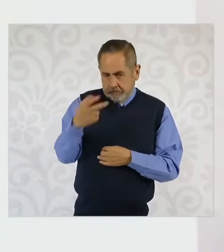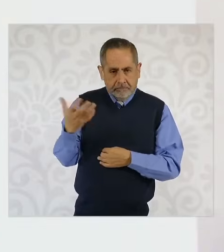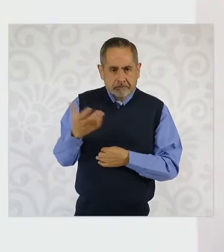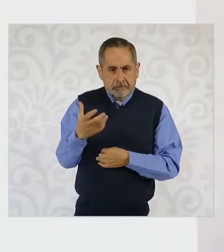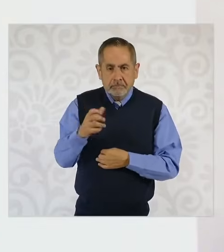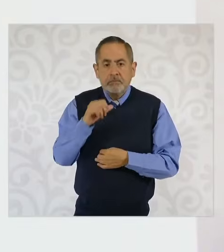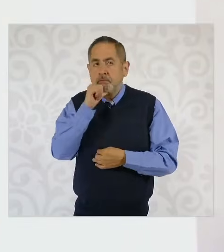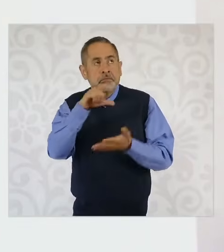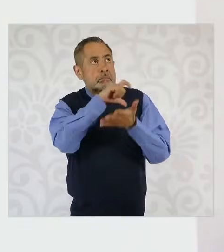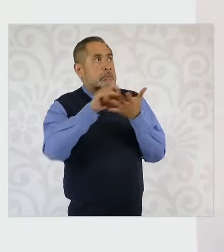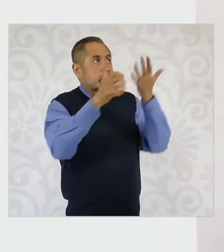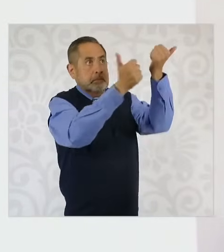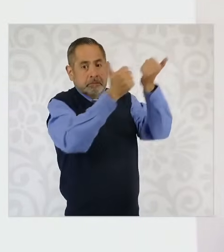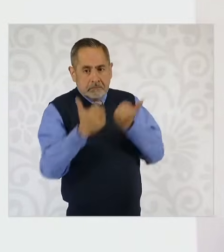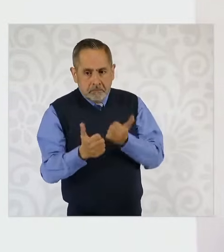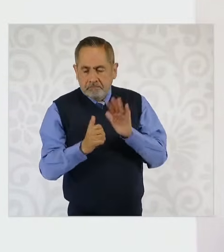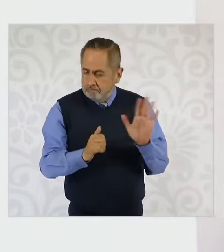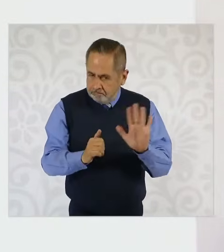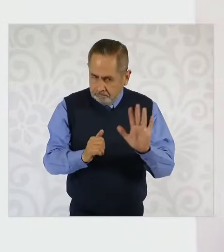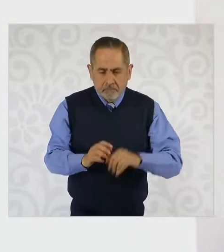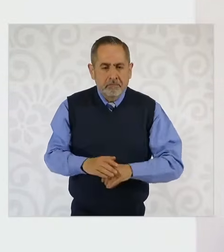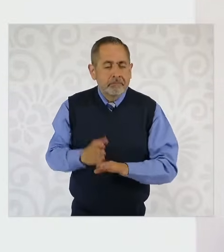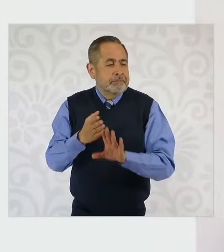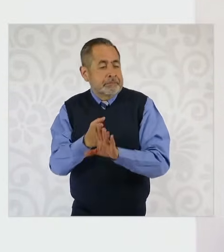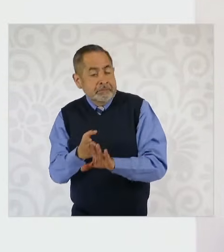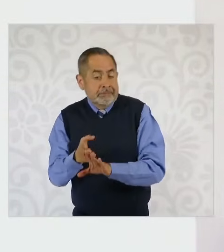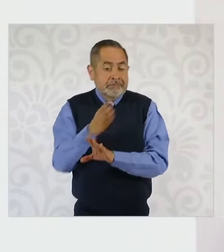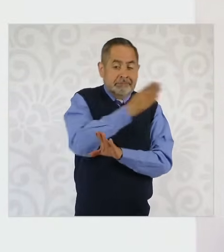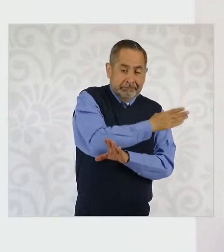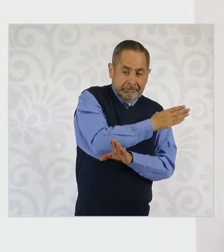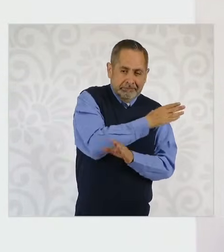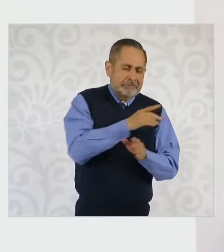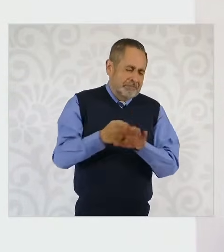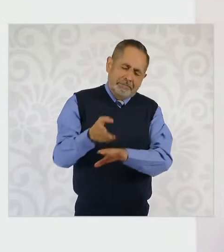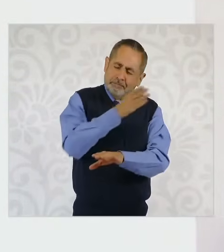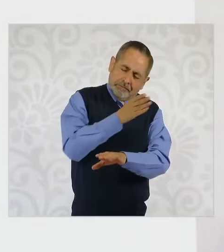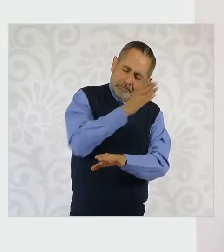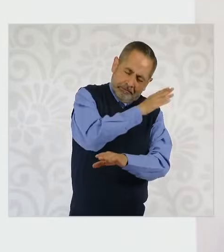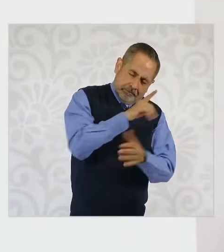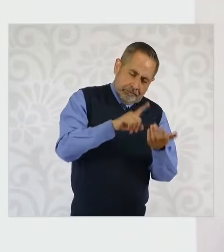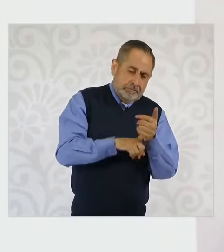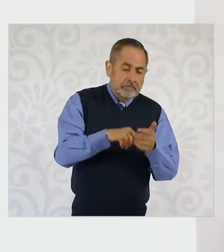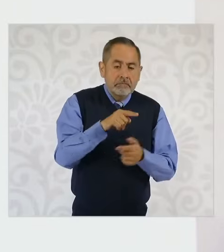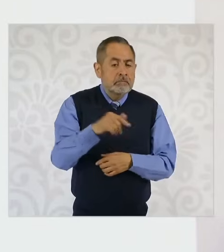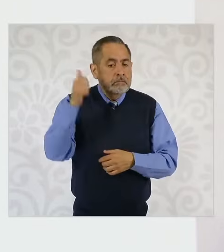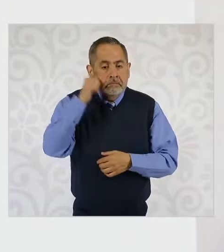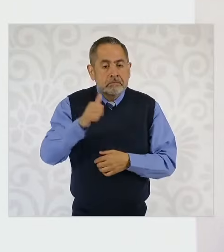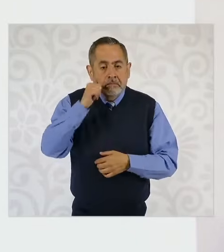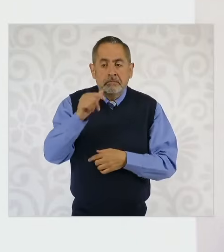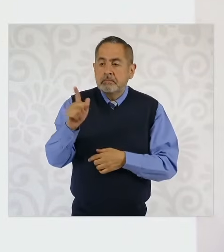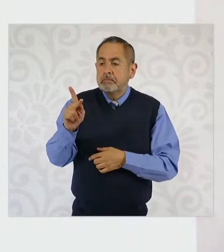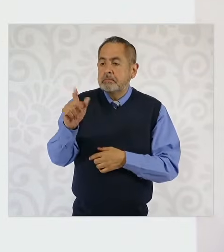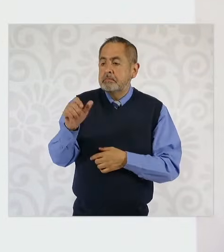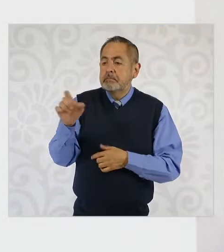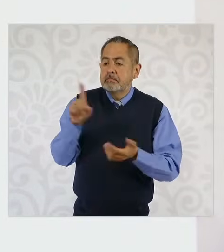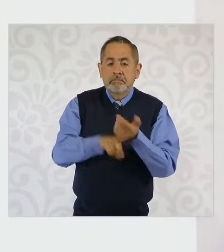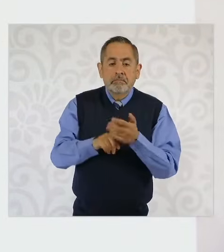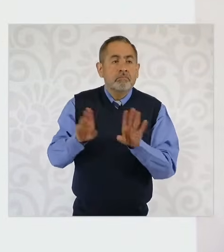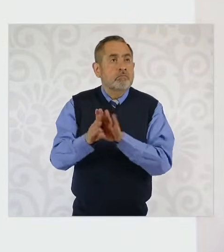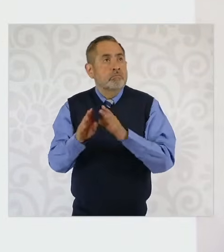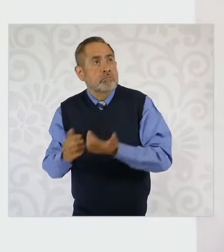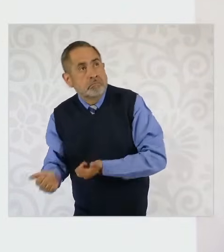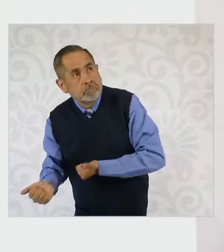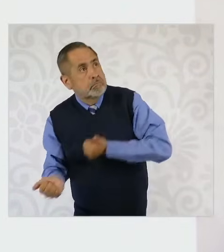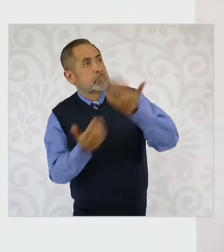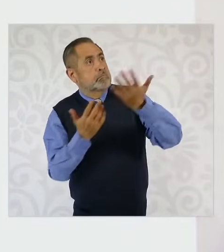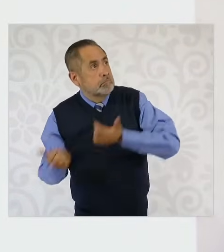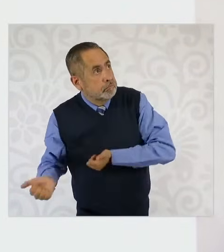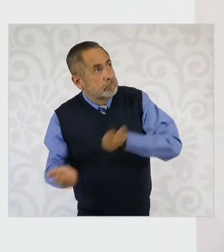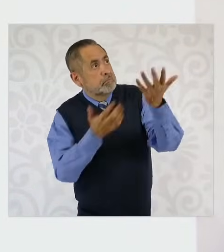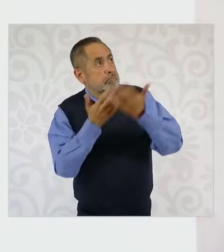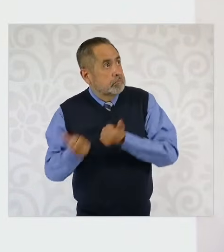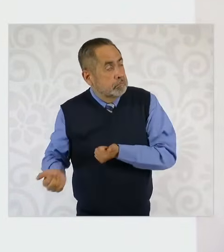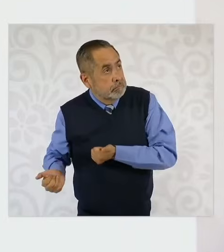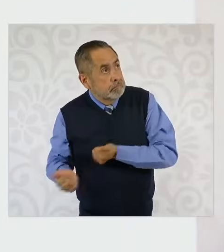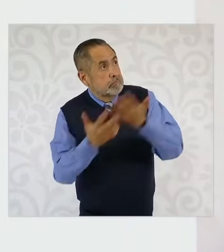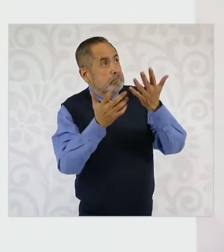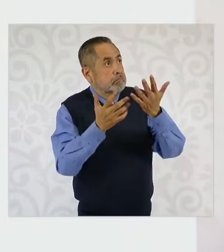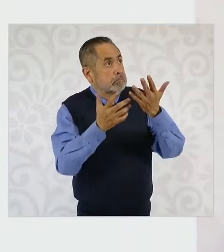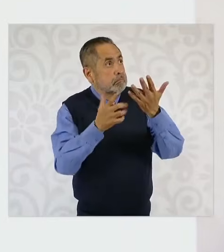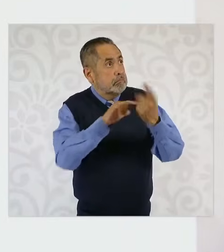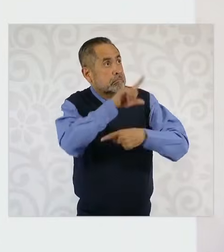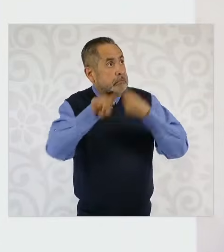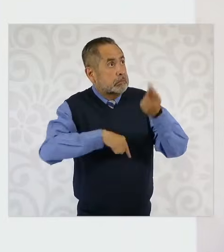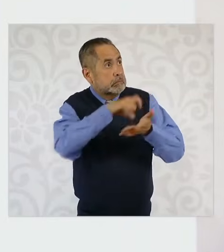en el pasado la principal eh el principal objetivo de Pemex fue la exportación y durante mucho tiempo